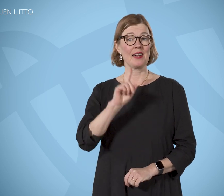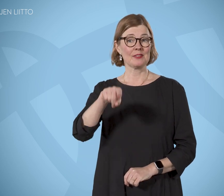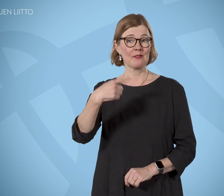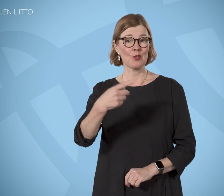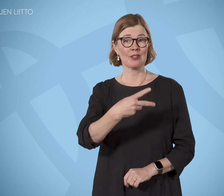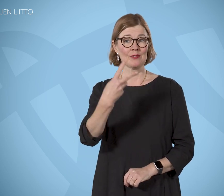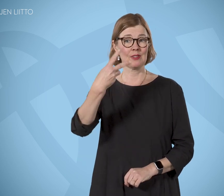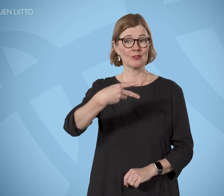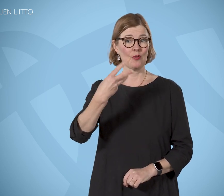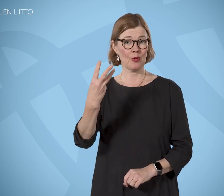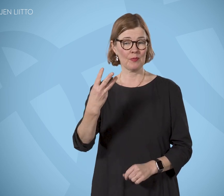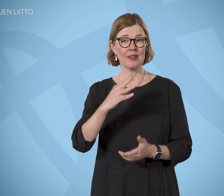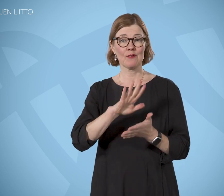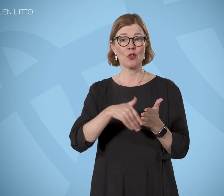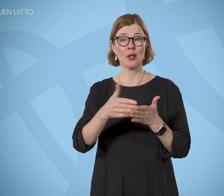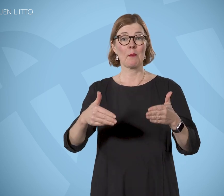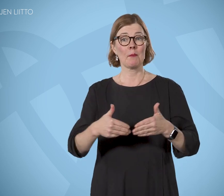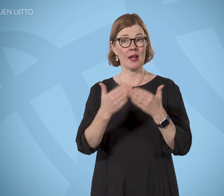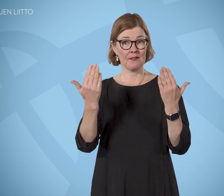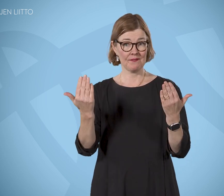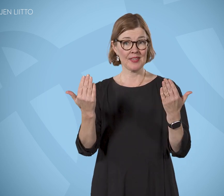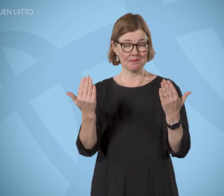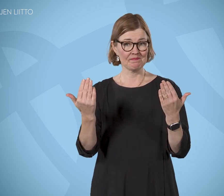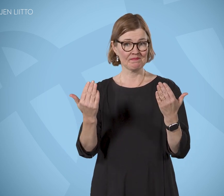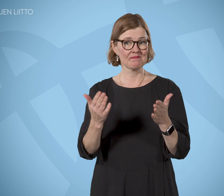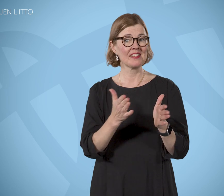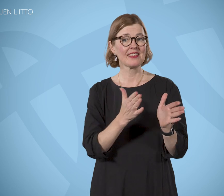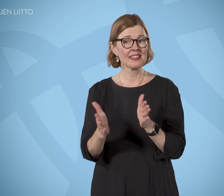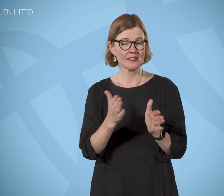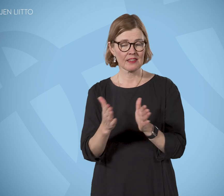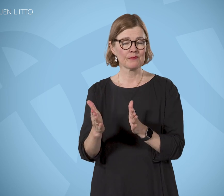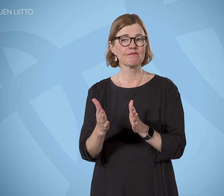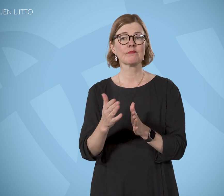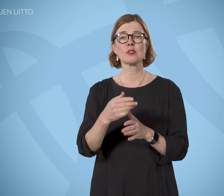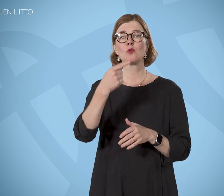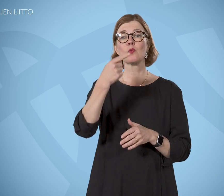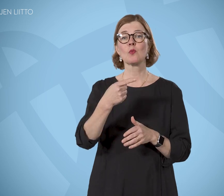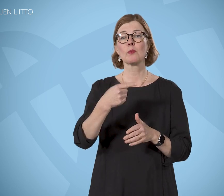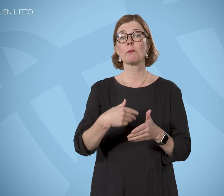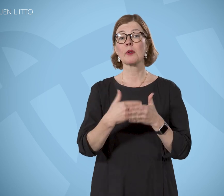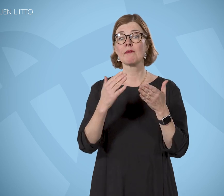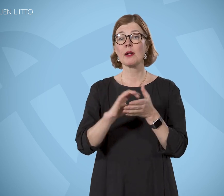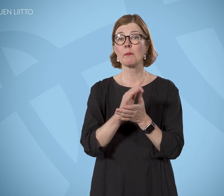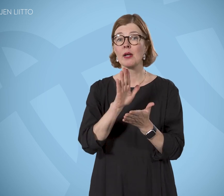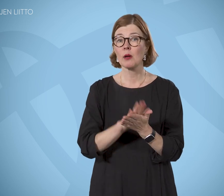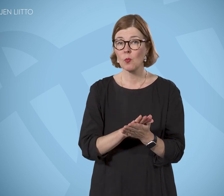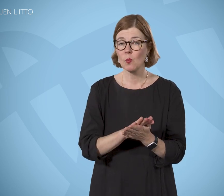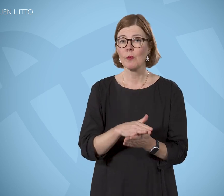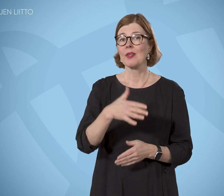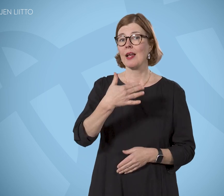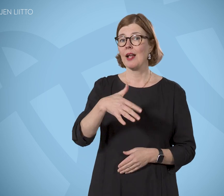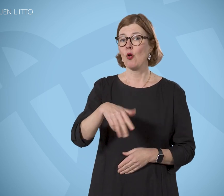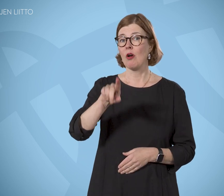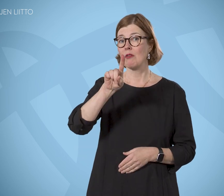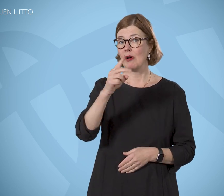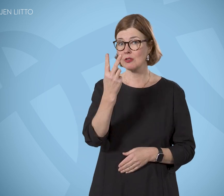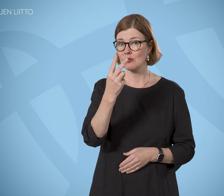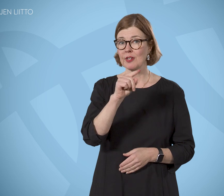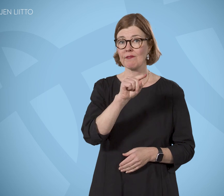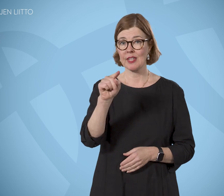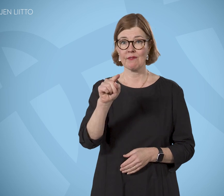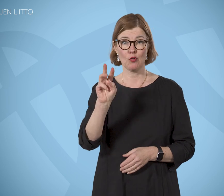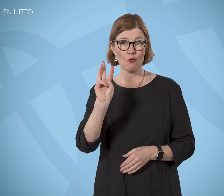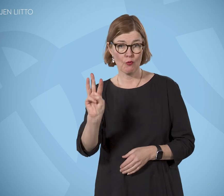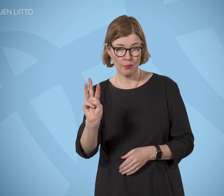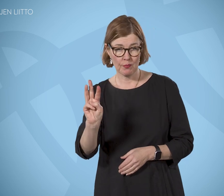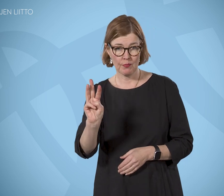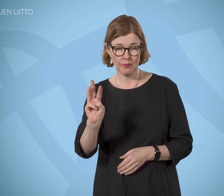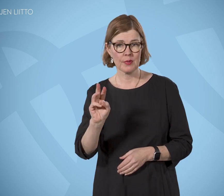Vuoden 2023 Viittomakielen päivää juhlitaan 10.2. klo 12.00-15.00.